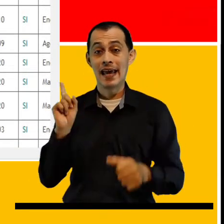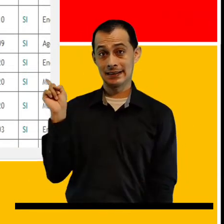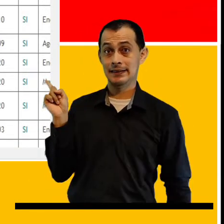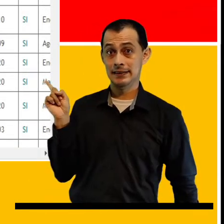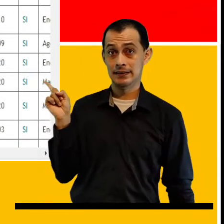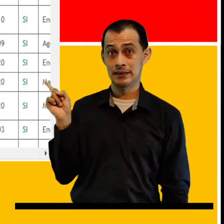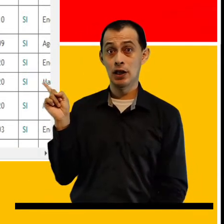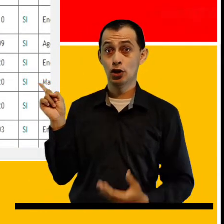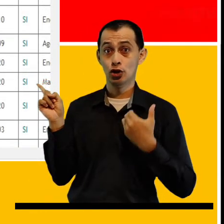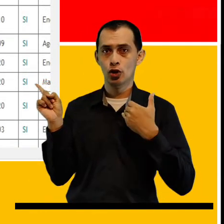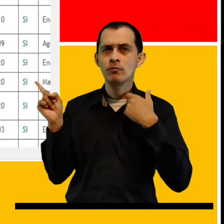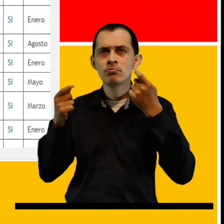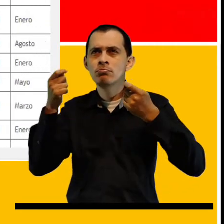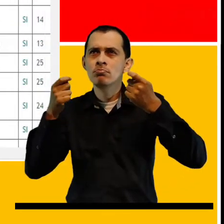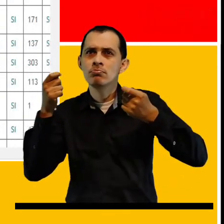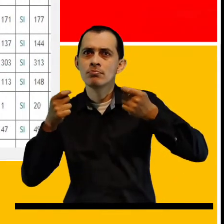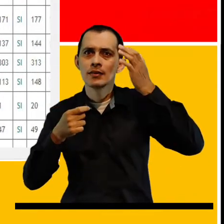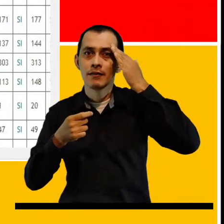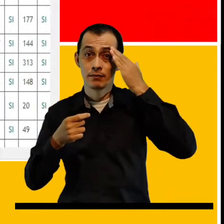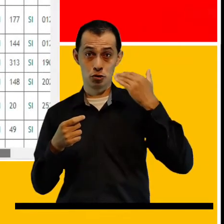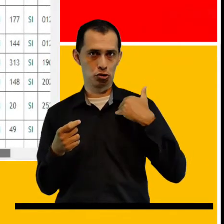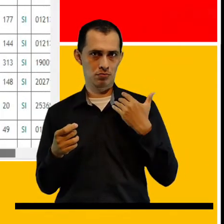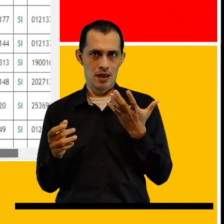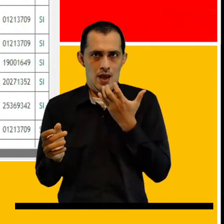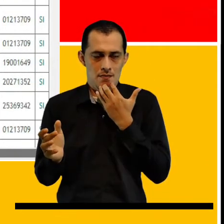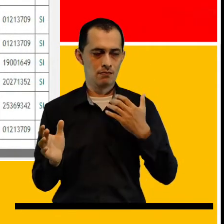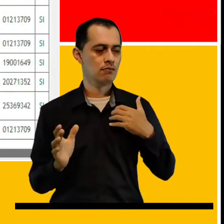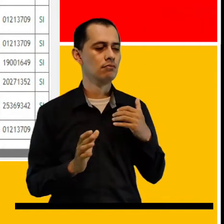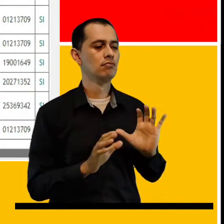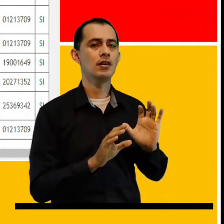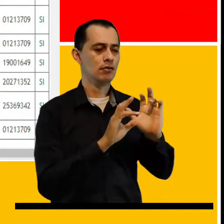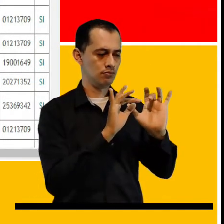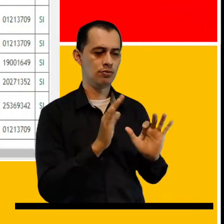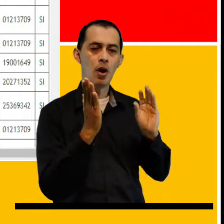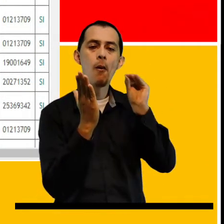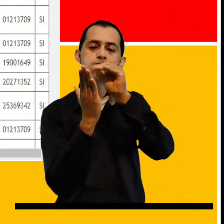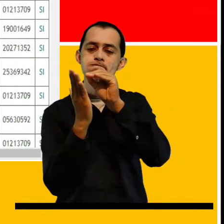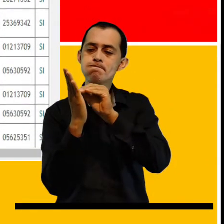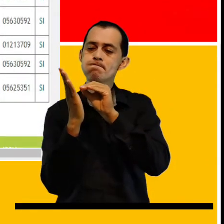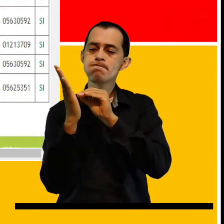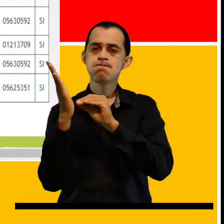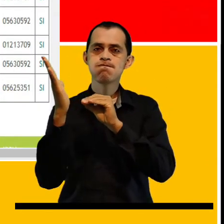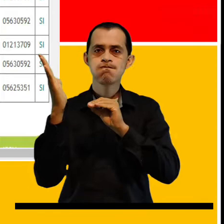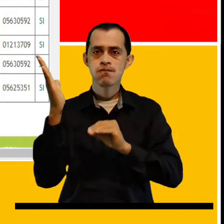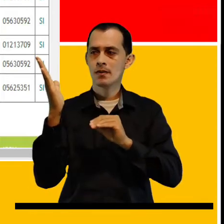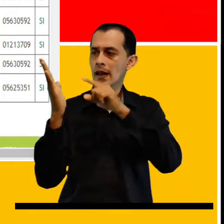la información que ustedes ingresan en las diferentes pestañas ha quedado correctamente